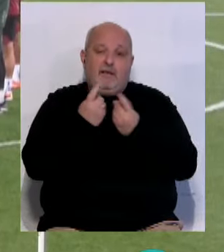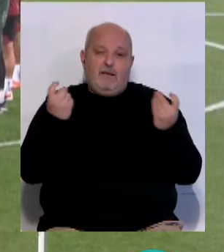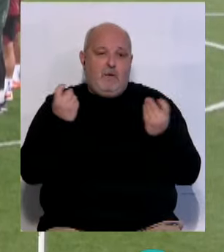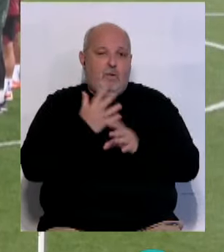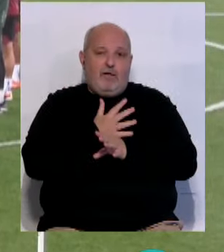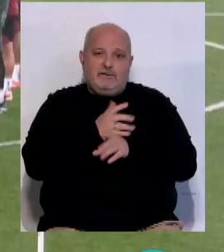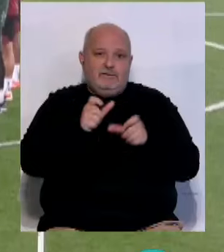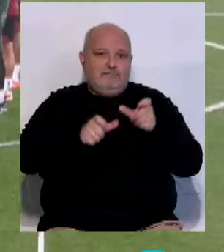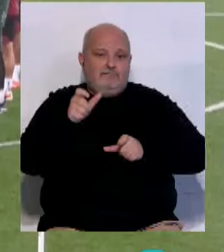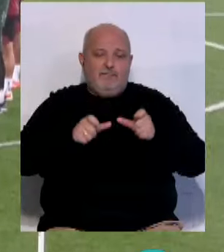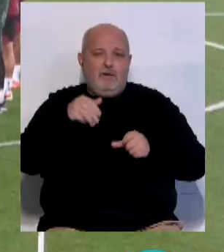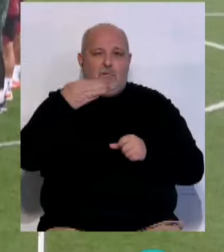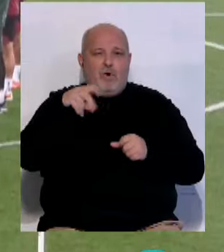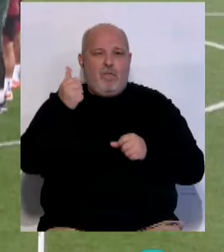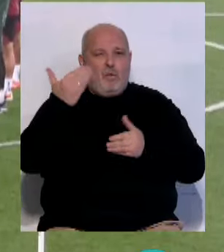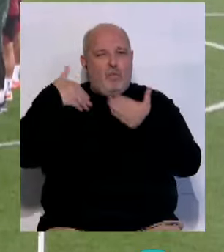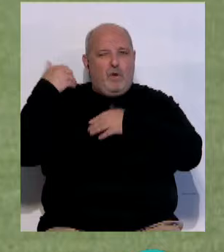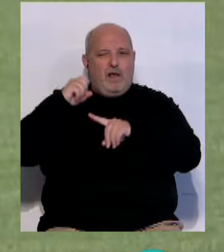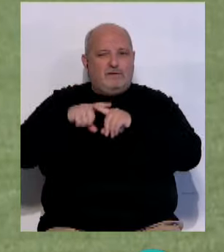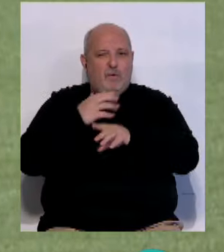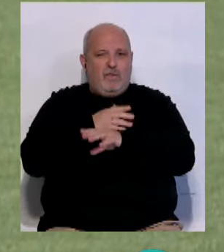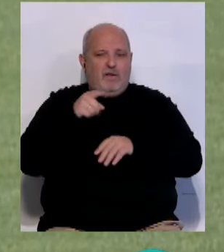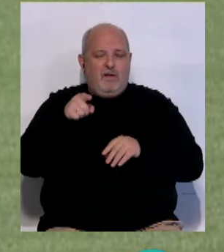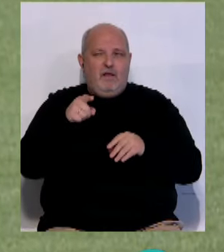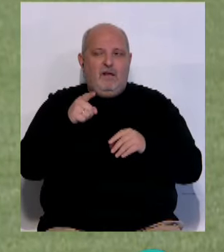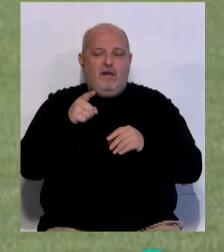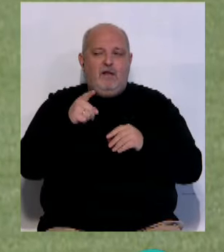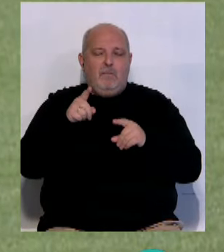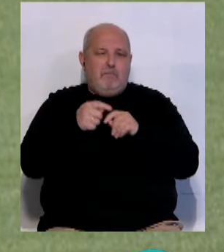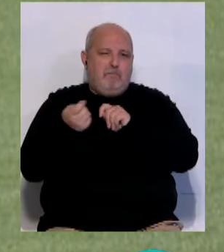ese monda que se trajo supuestamente a machip para para que diera ese relevo y no lo estamos